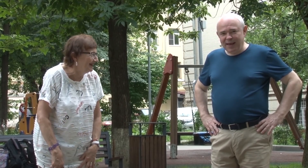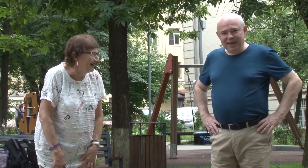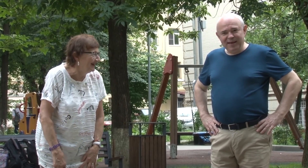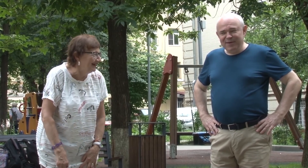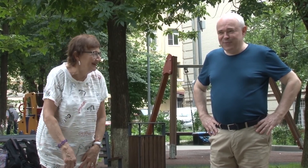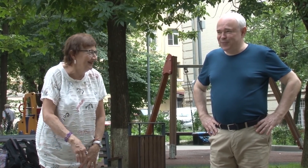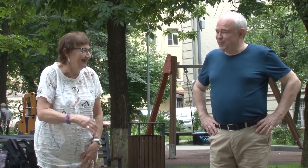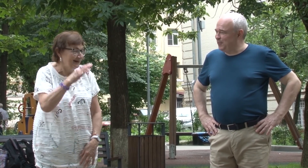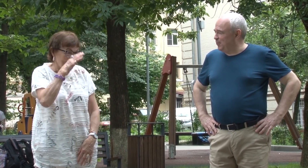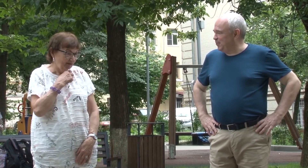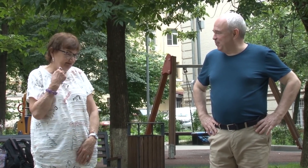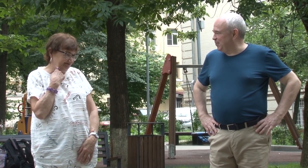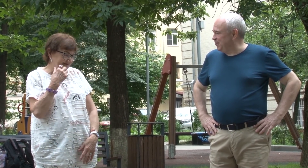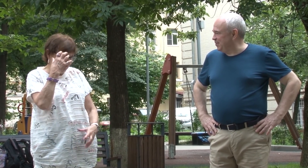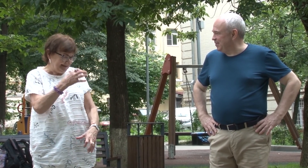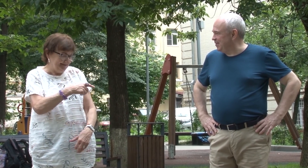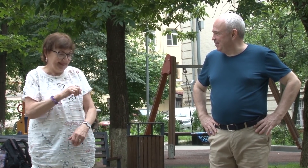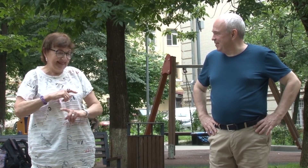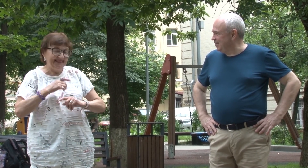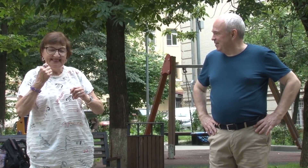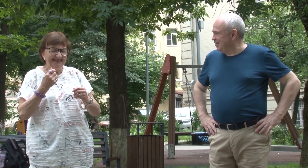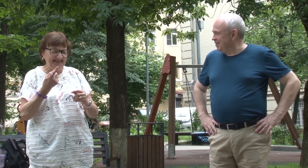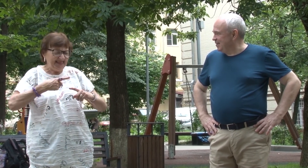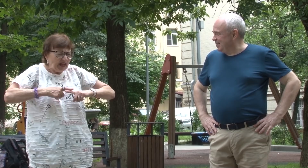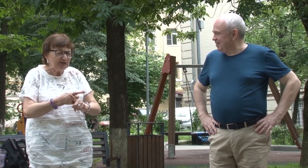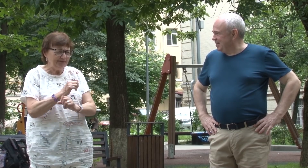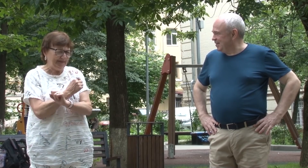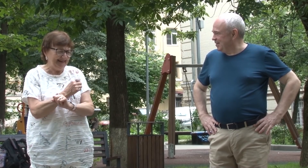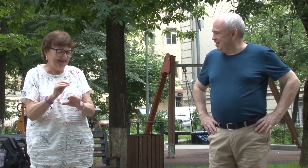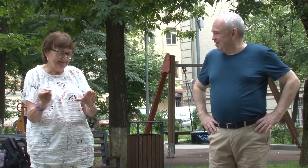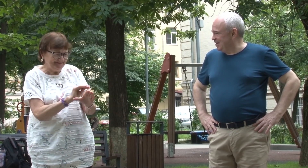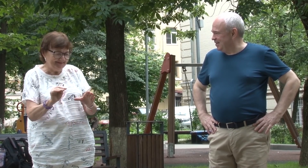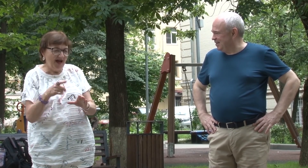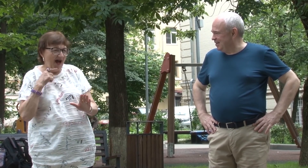Отец любил выпивать. А техническим спиртом там протирали детали.